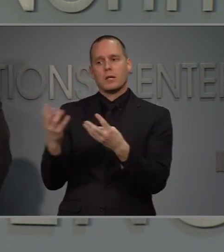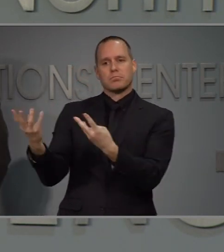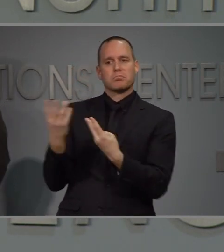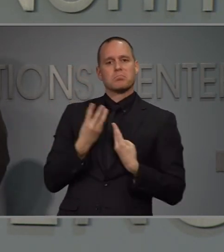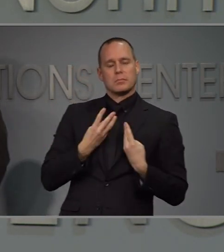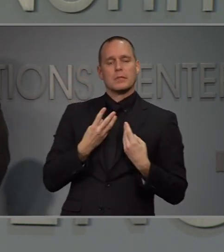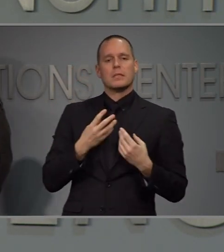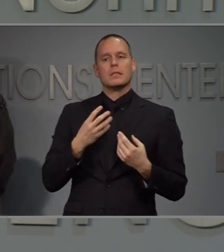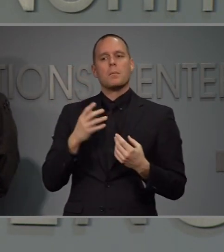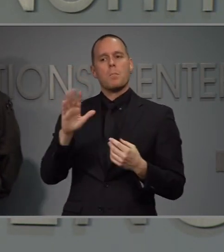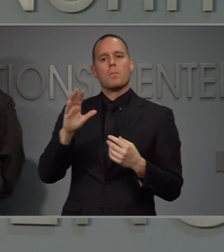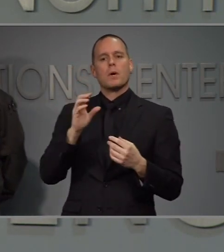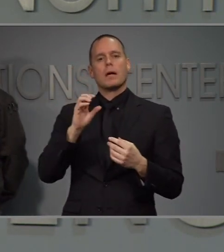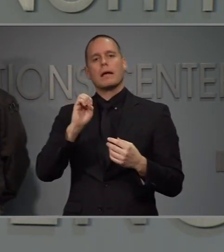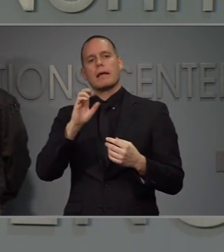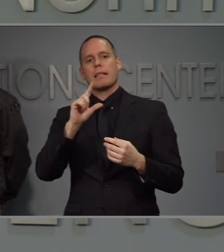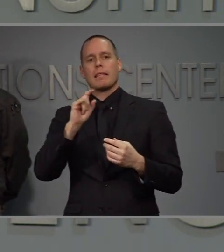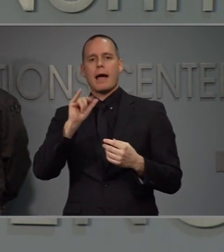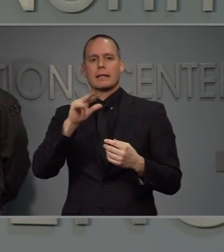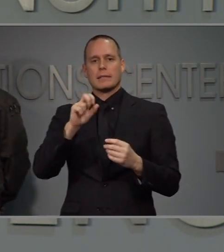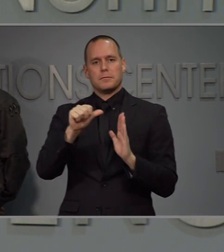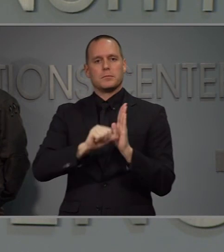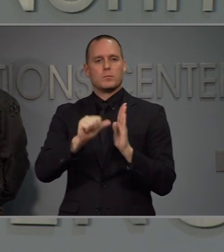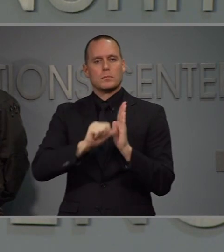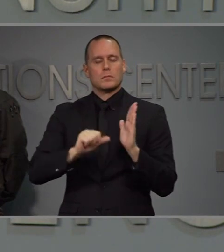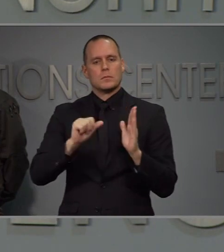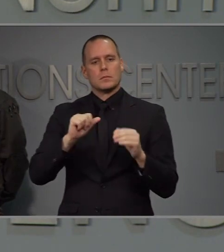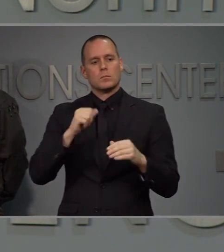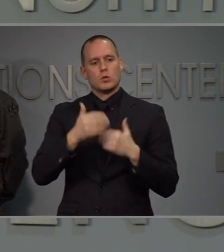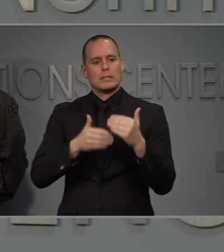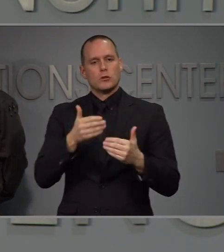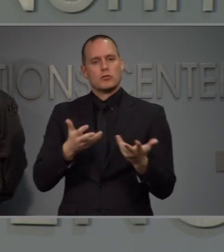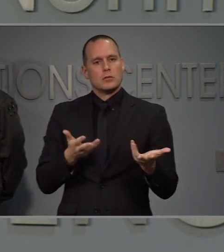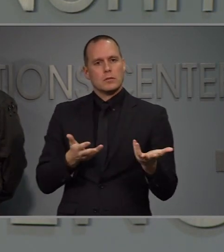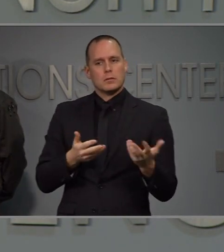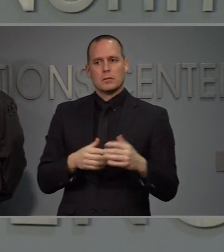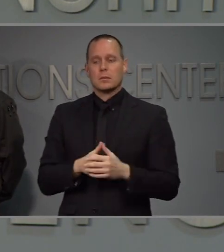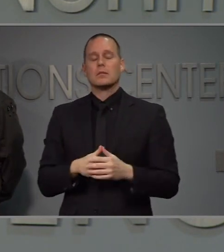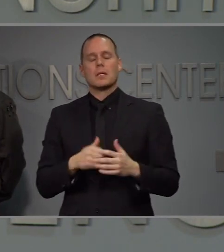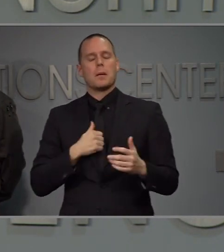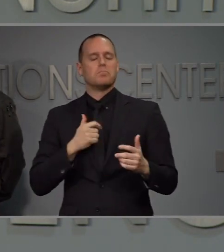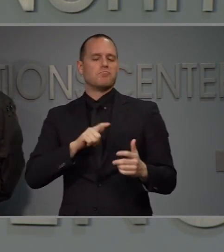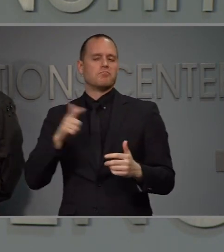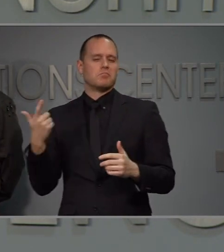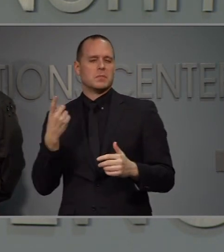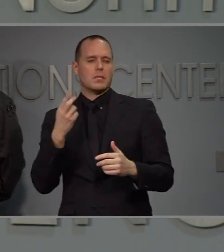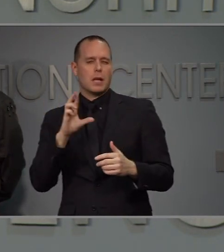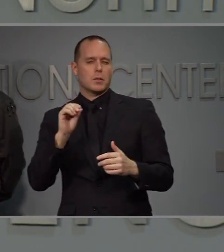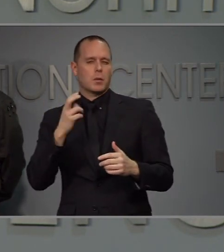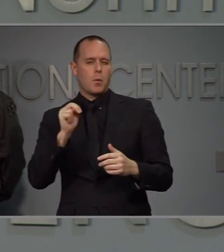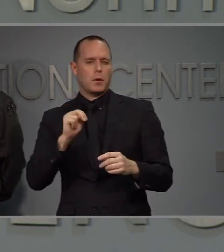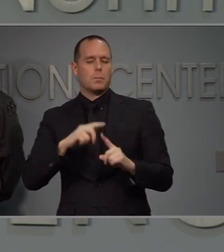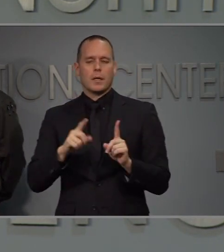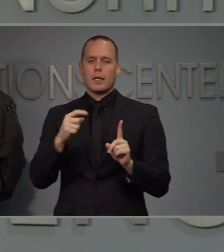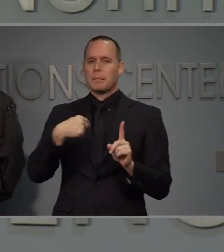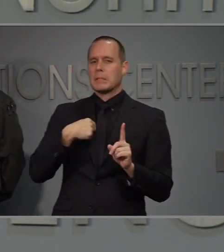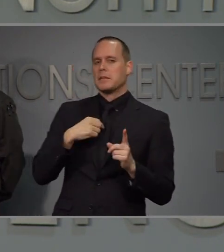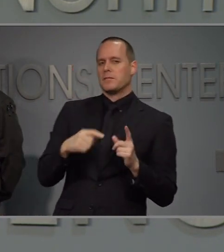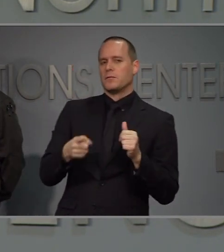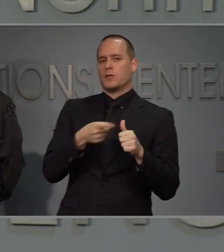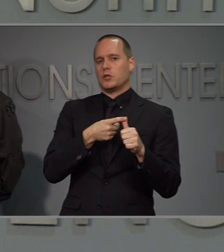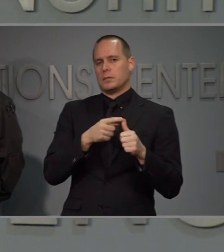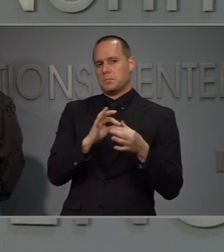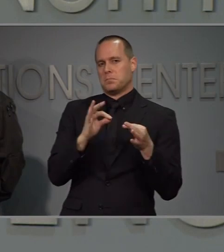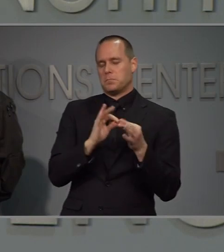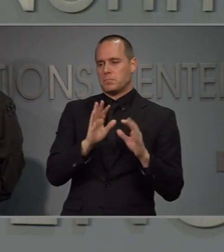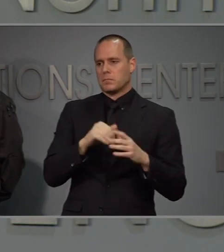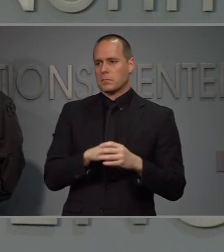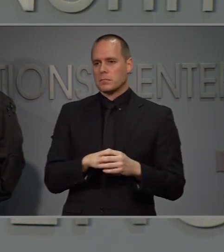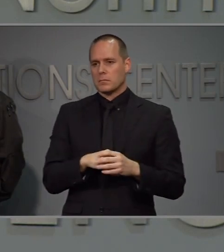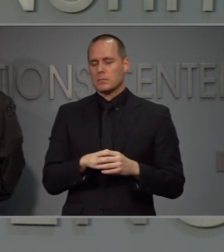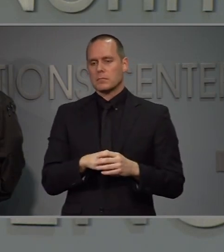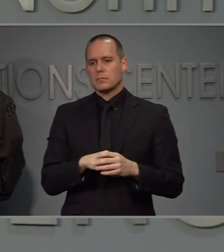procedimientos quirúrgicos opcionales y qué etapa de la Y